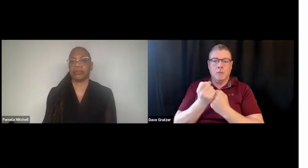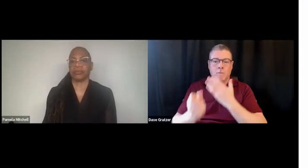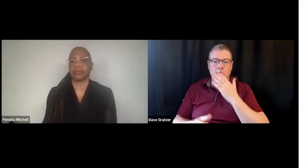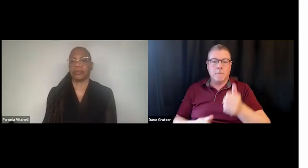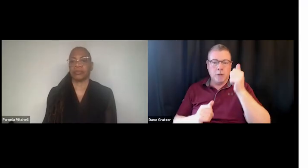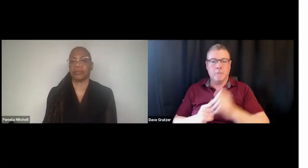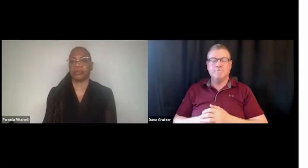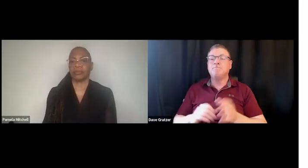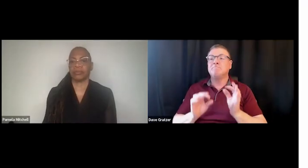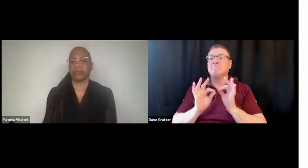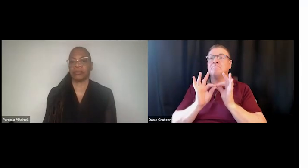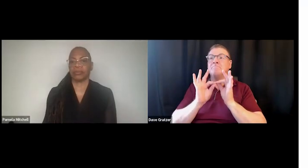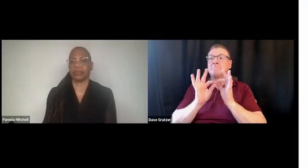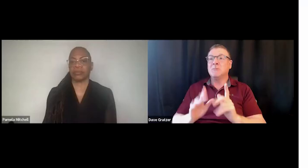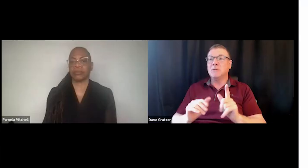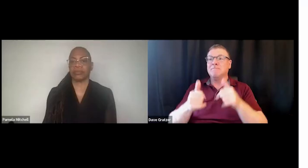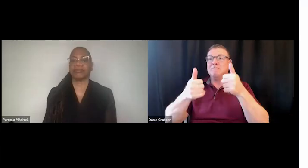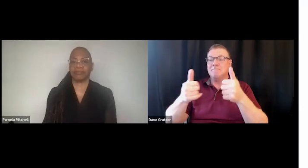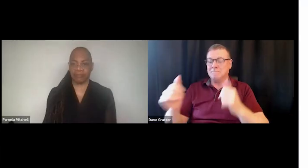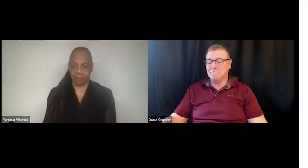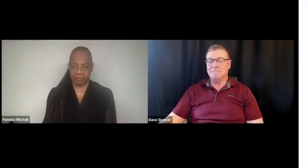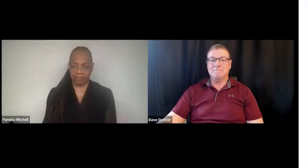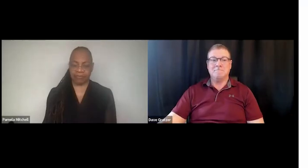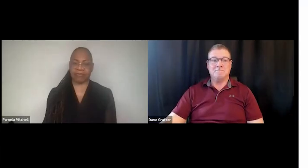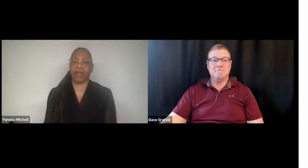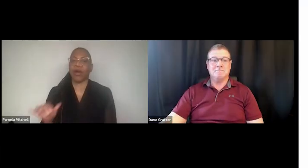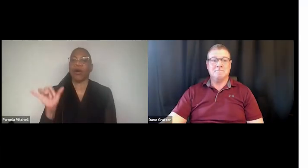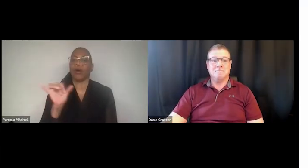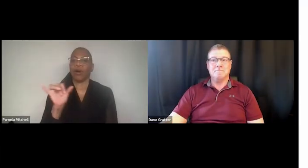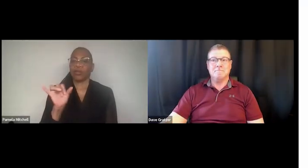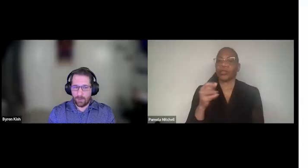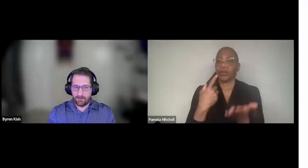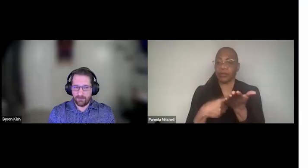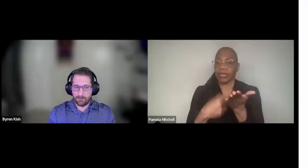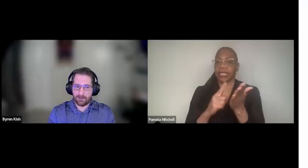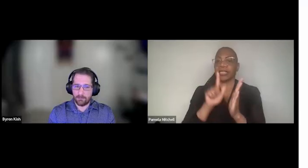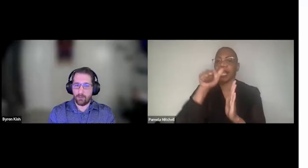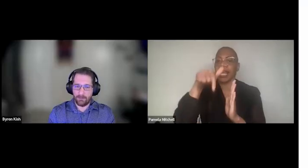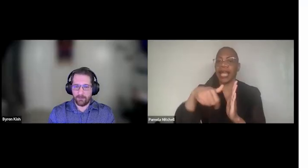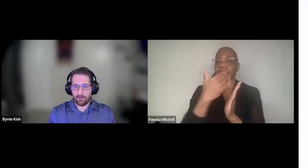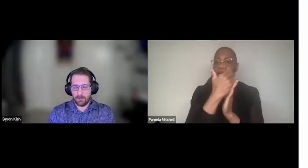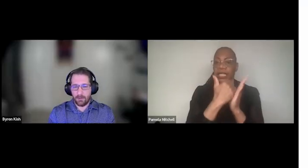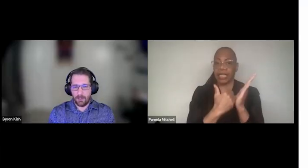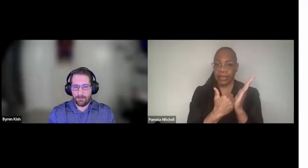Otra cosa que revisamos, y hablaré sobre esto más adelante en nuestros requisitos de listado: empleo previo.